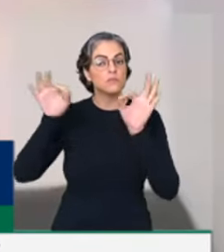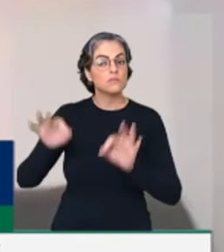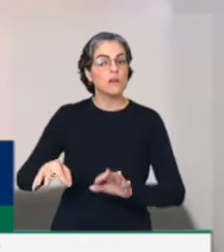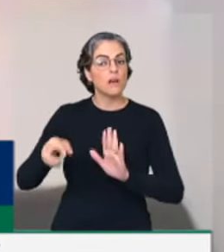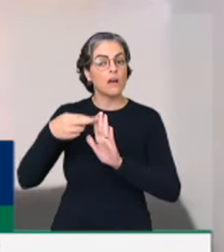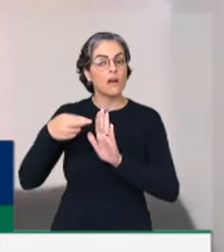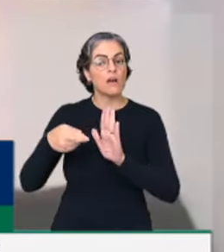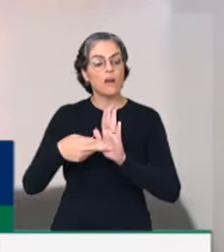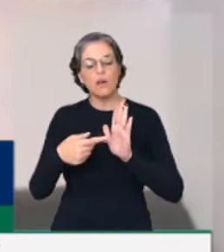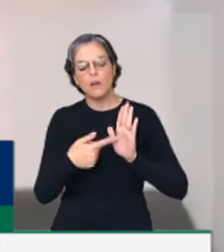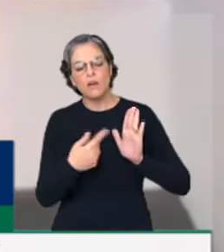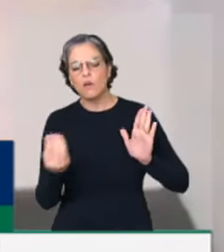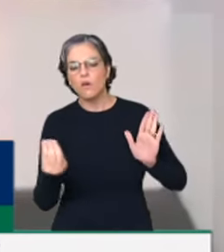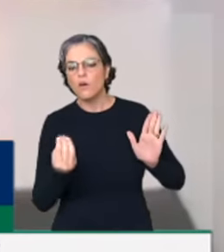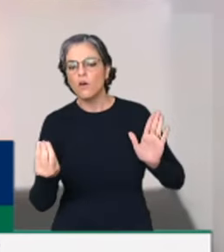POPULAÇÃO SEJA ATENDIDA. ME PREOCUPA QUE... QUE O